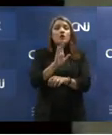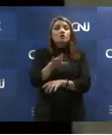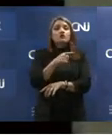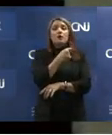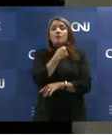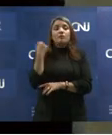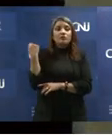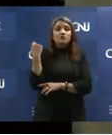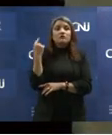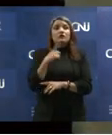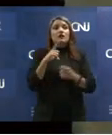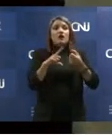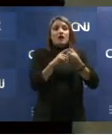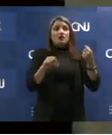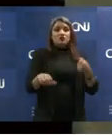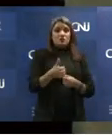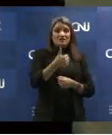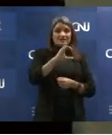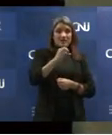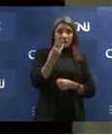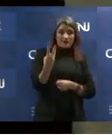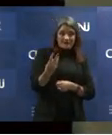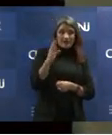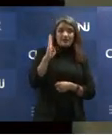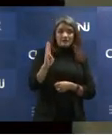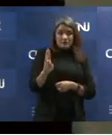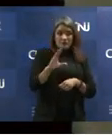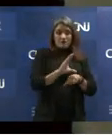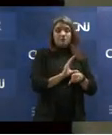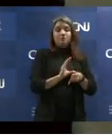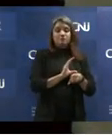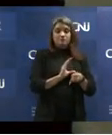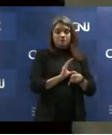tanto no artigo 113 da Constituição Federal.